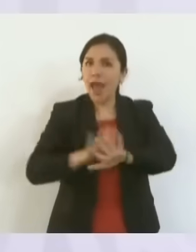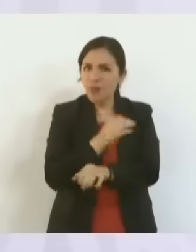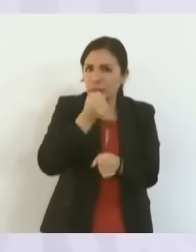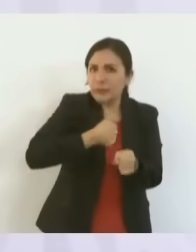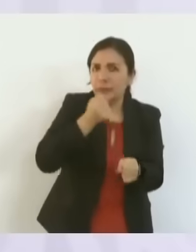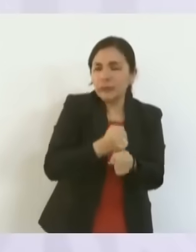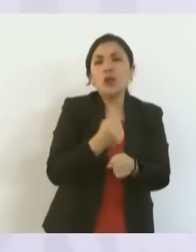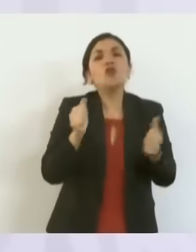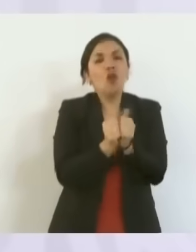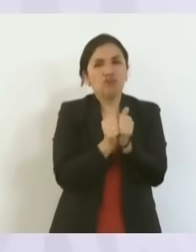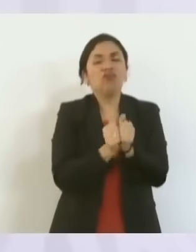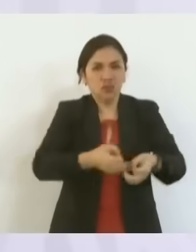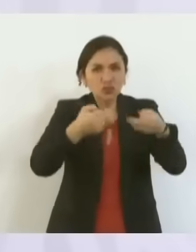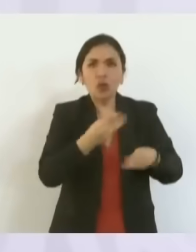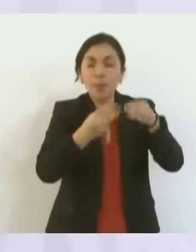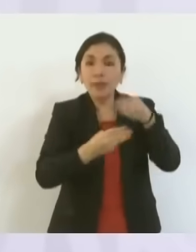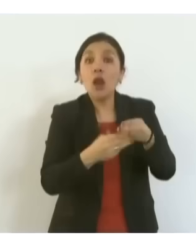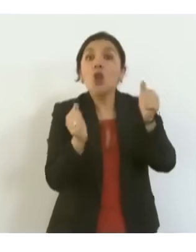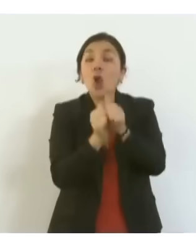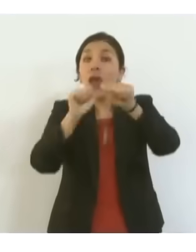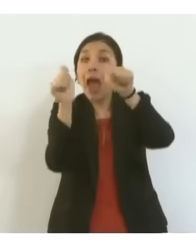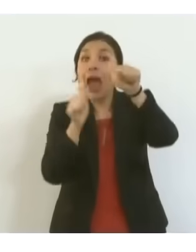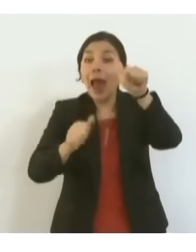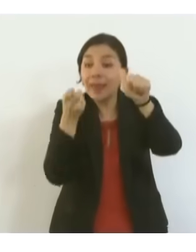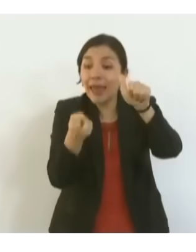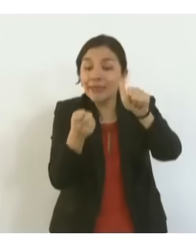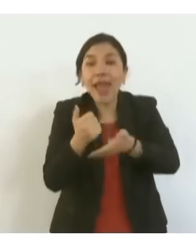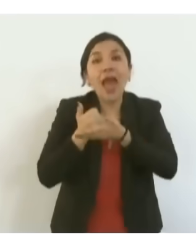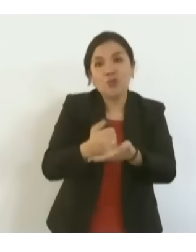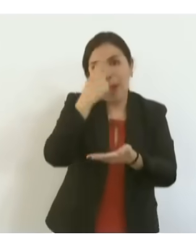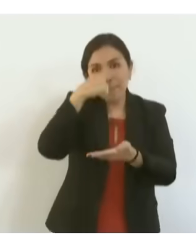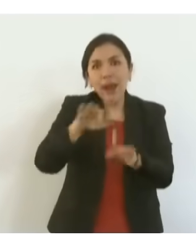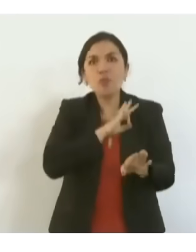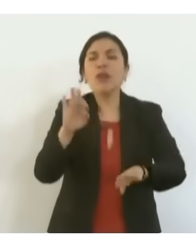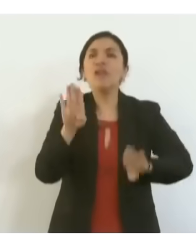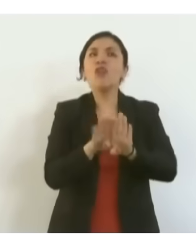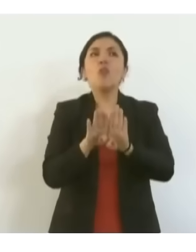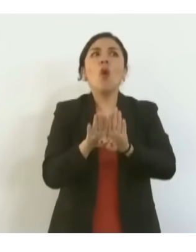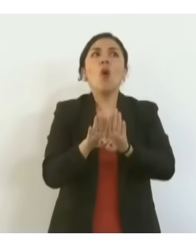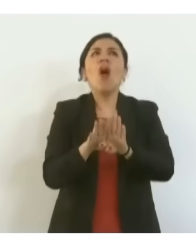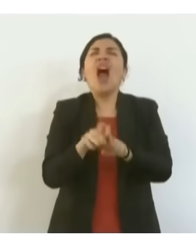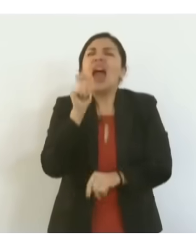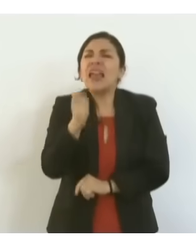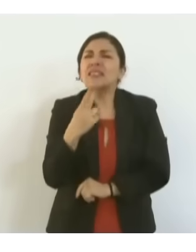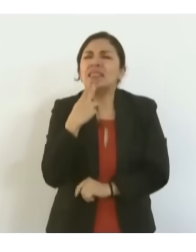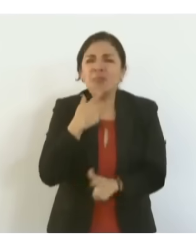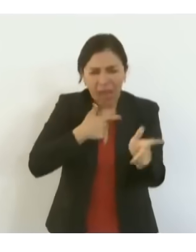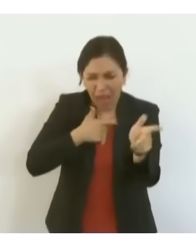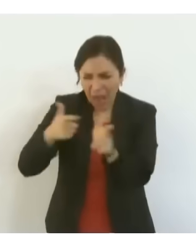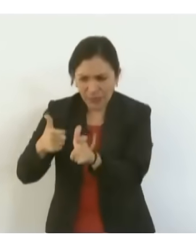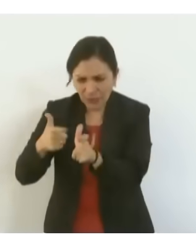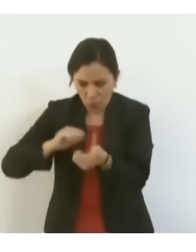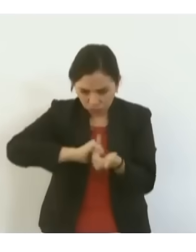material donde el arte sea vehículo para despojar la función primaria de las armas, replantear su